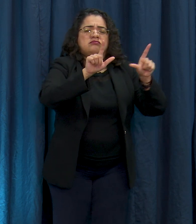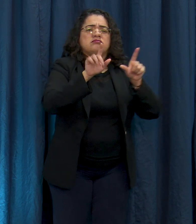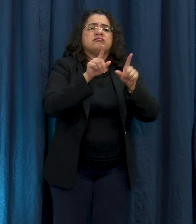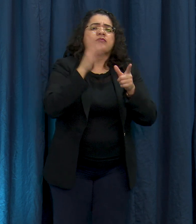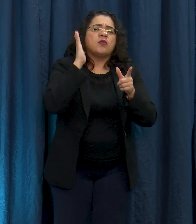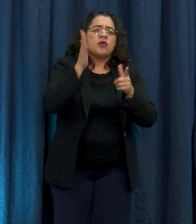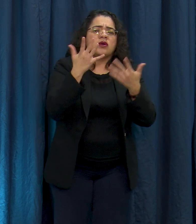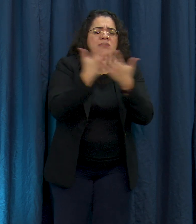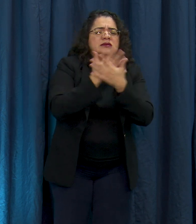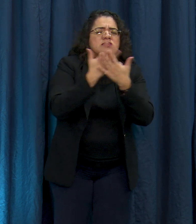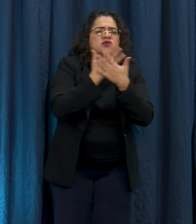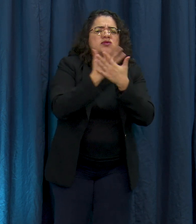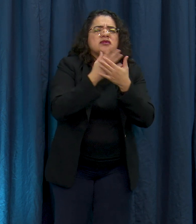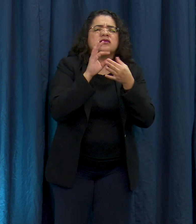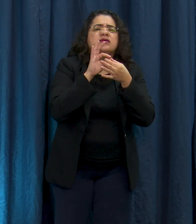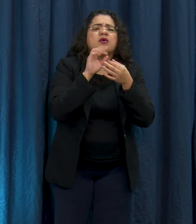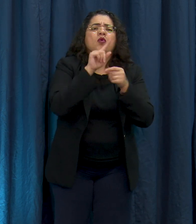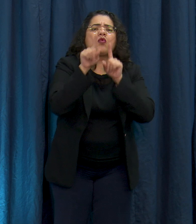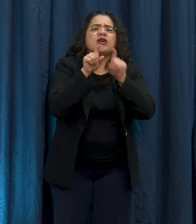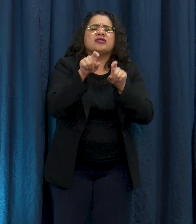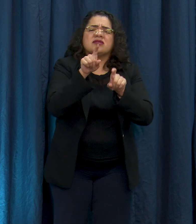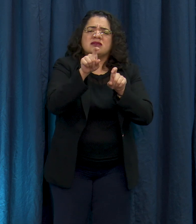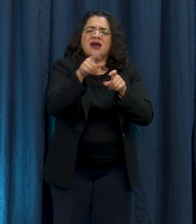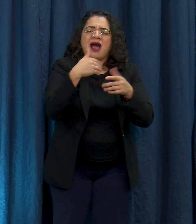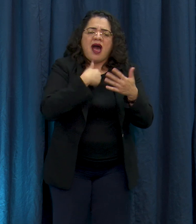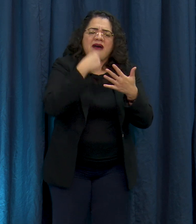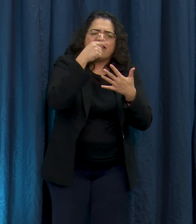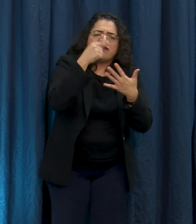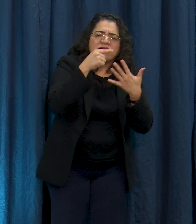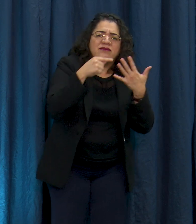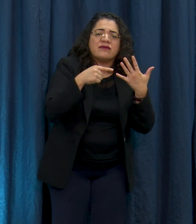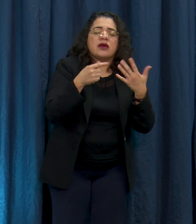elección continue arrogance Tondo prioridad a las personas que